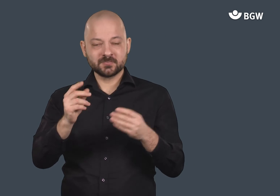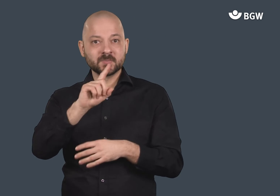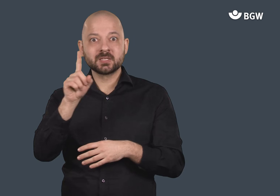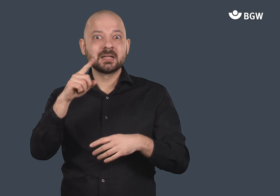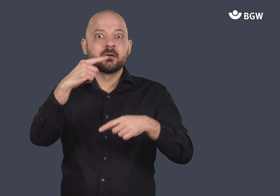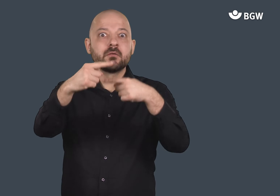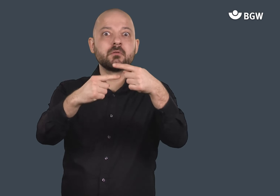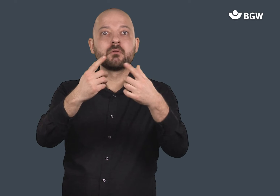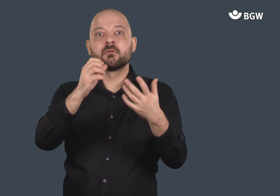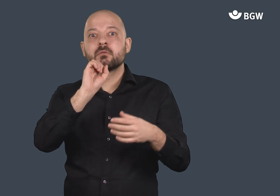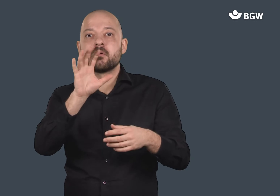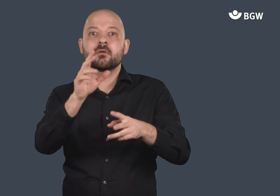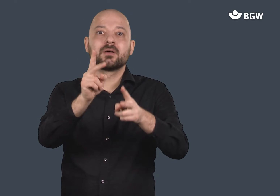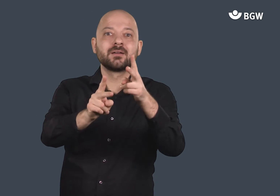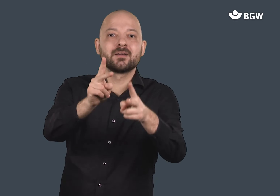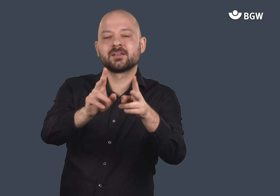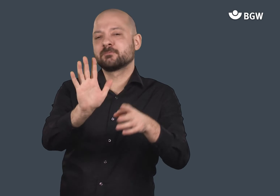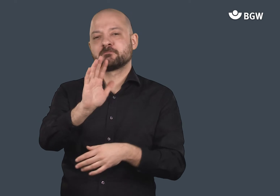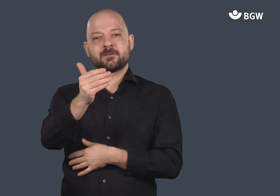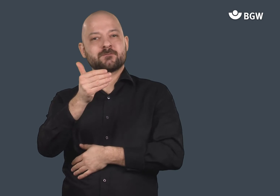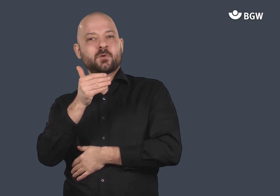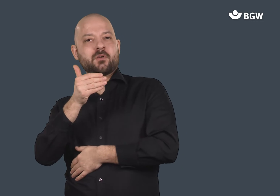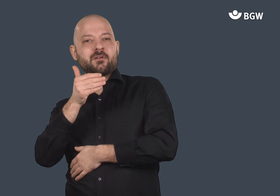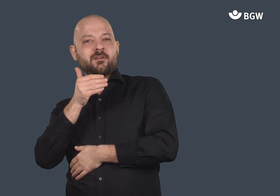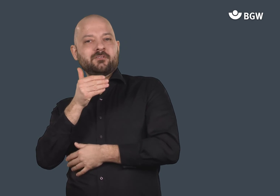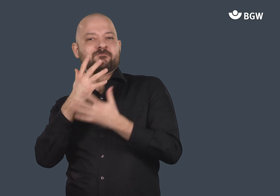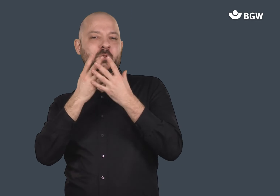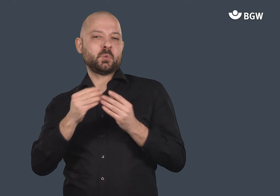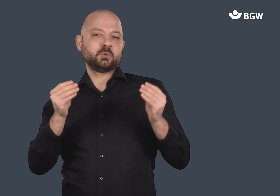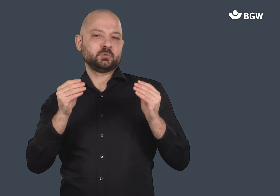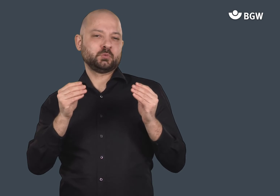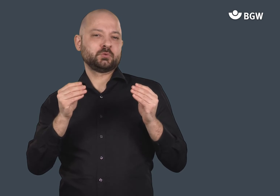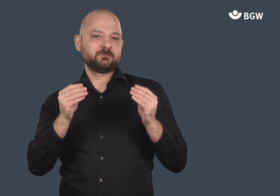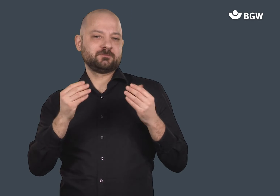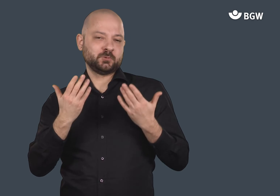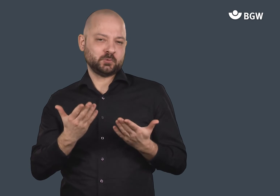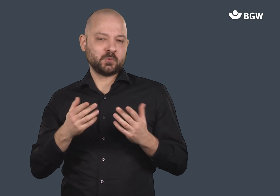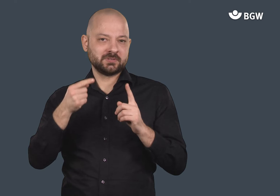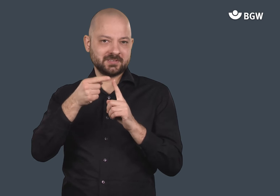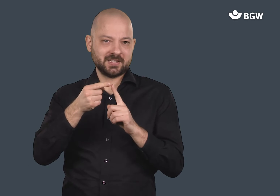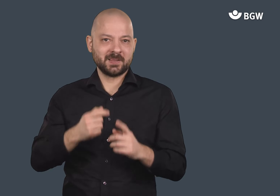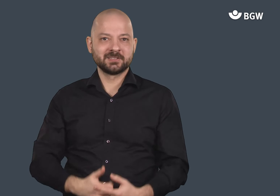und außergerichtlich eine Lösung für ein Problem zu finden.